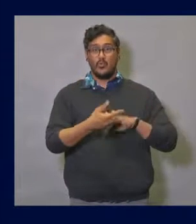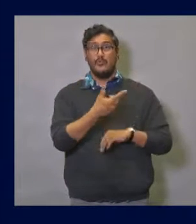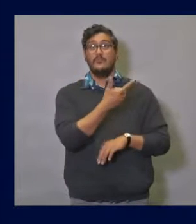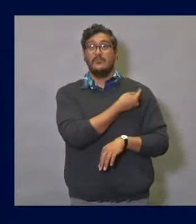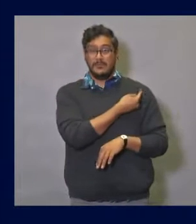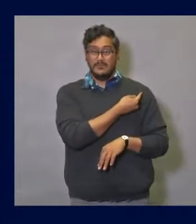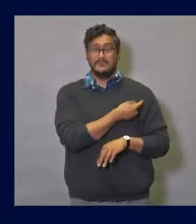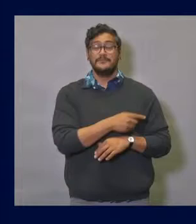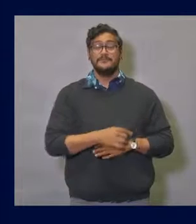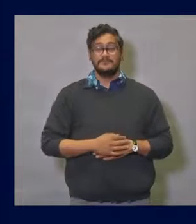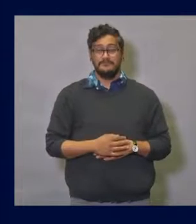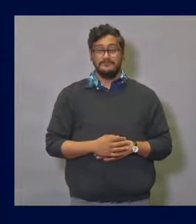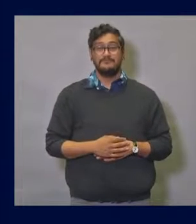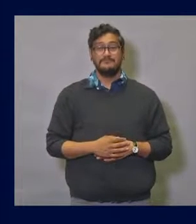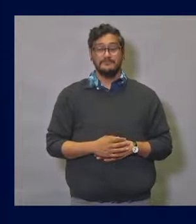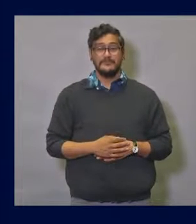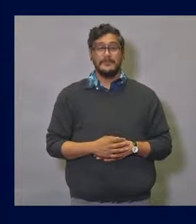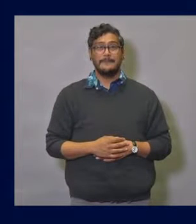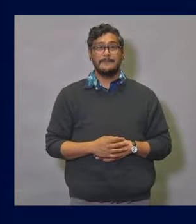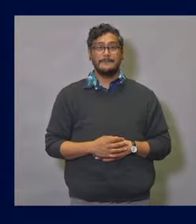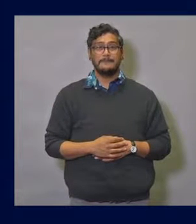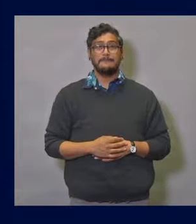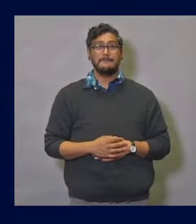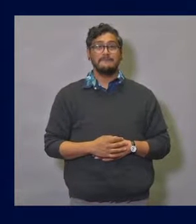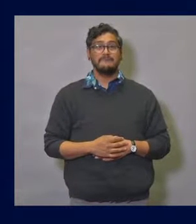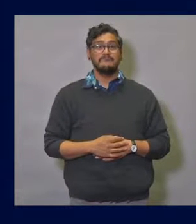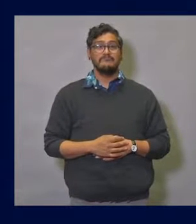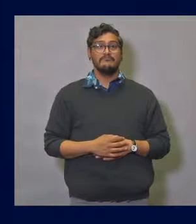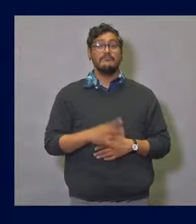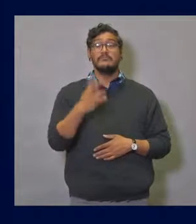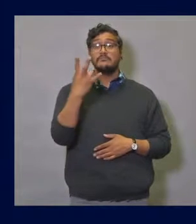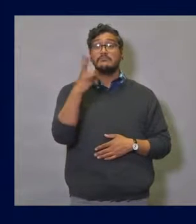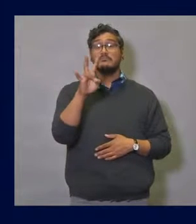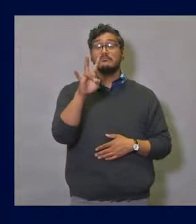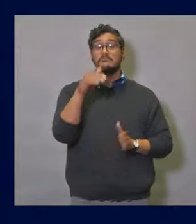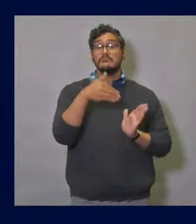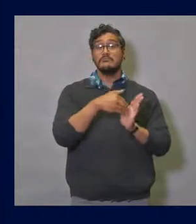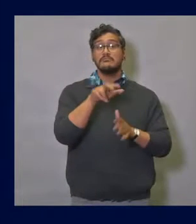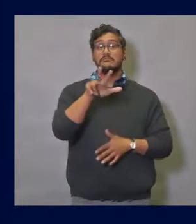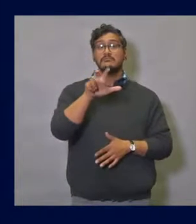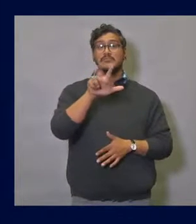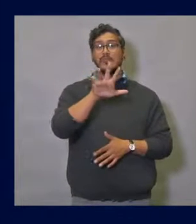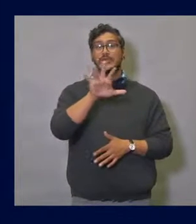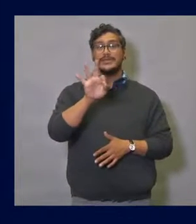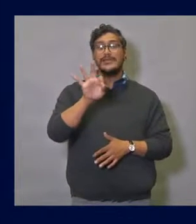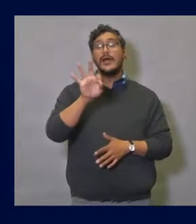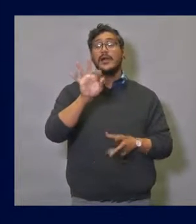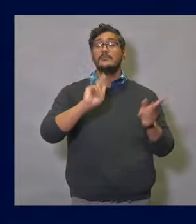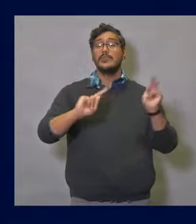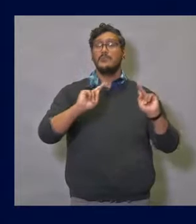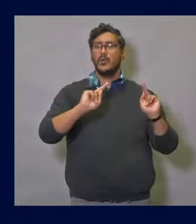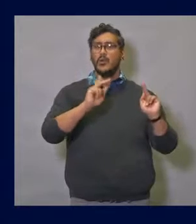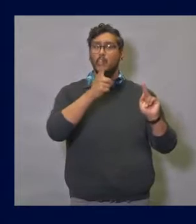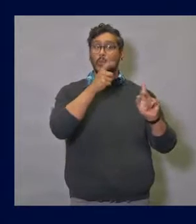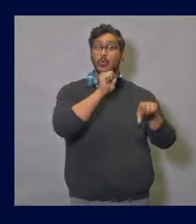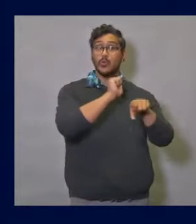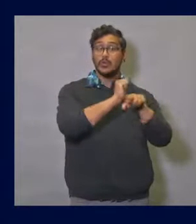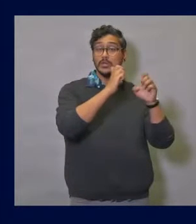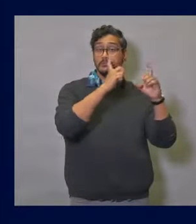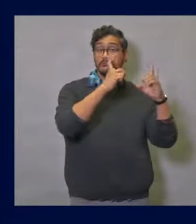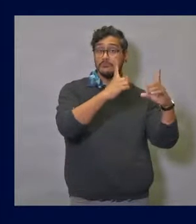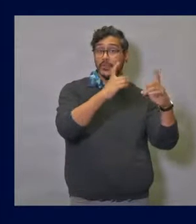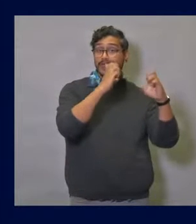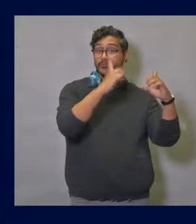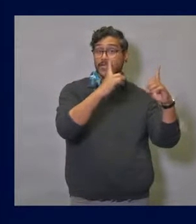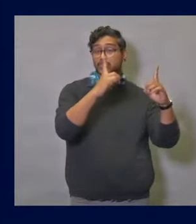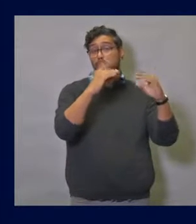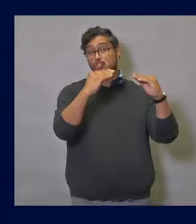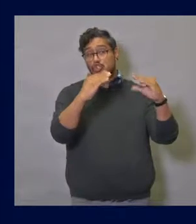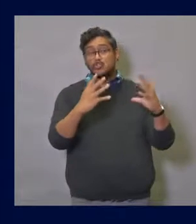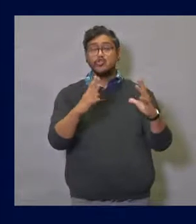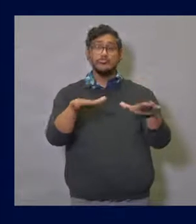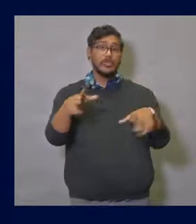CANTIDAD DE DOSIS, REPRESENTA